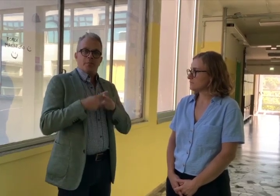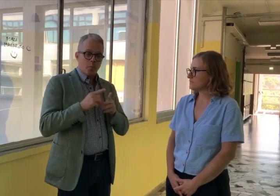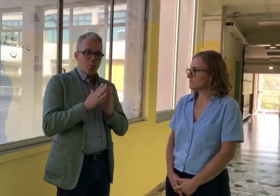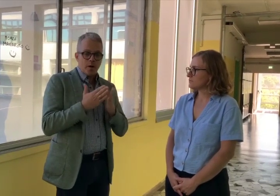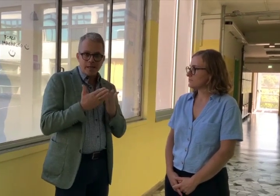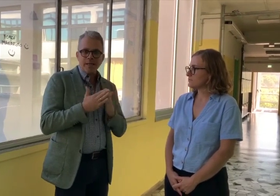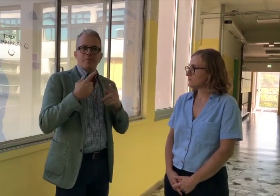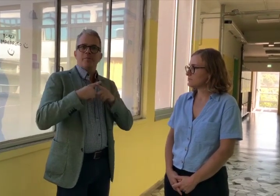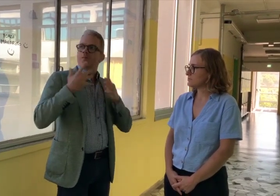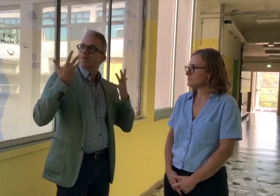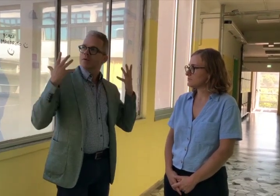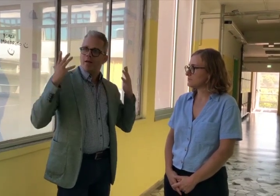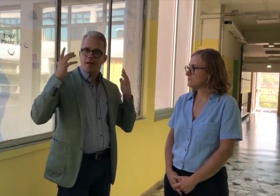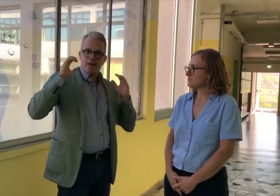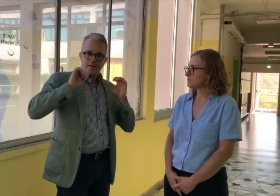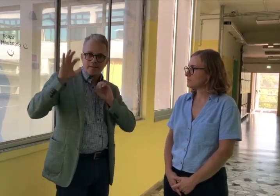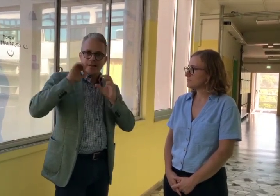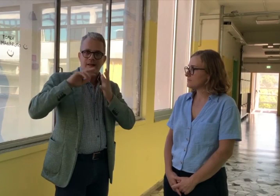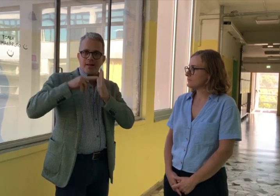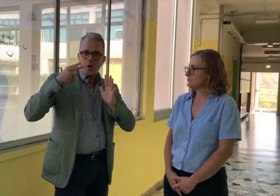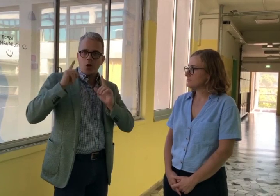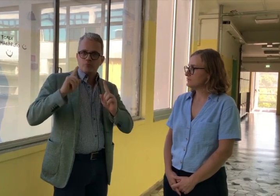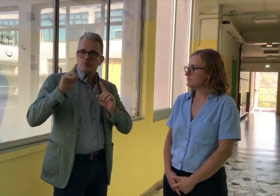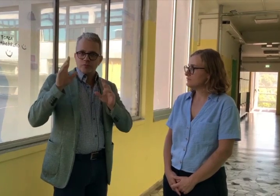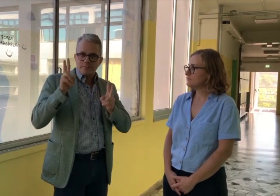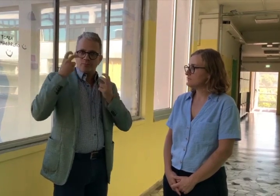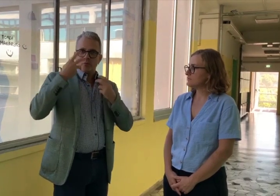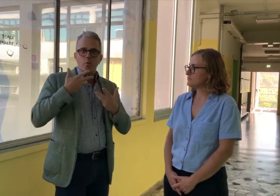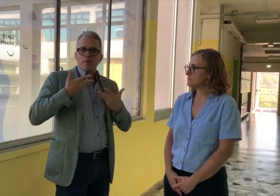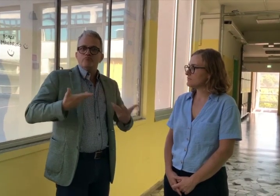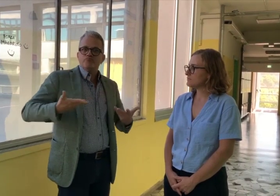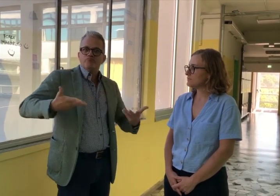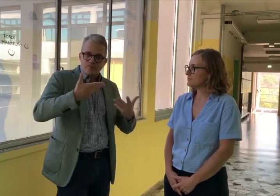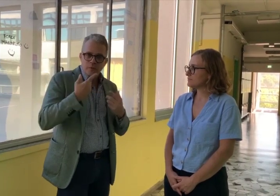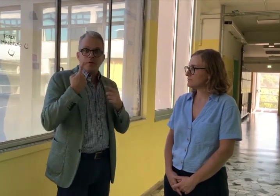Dovrebbero poi sfruttare i libri e le tecnologie presenti nella classe.